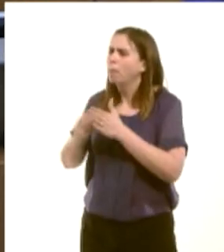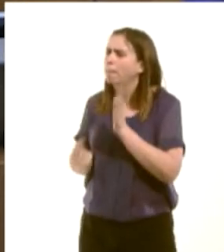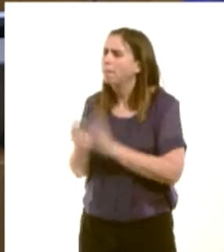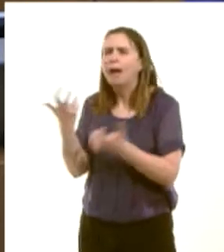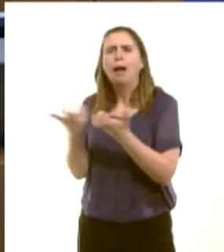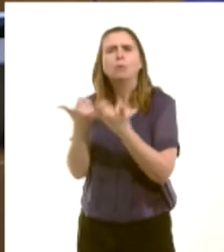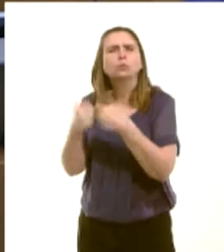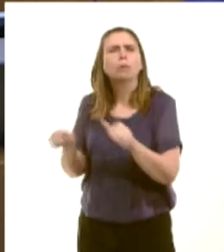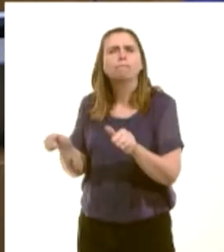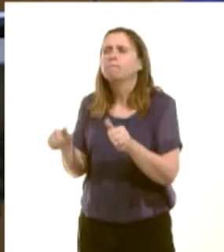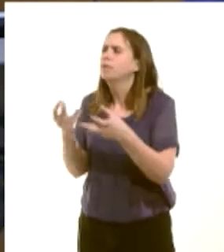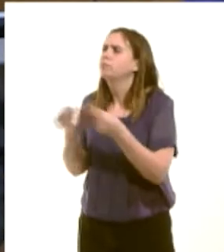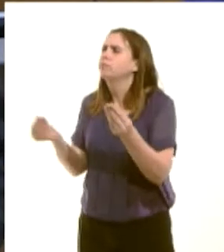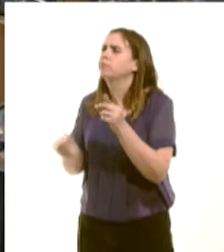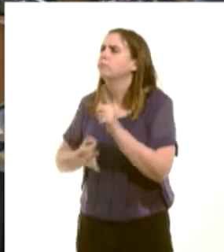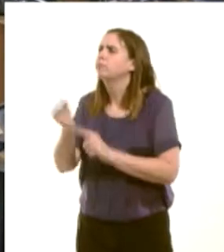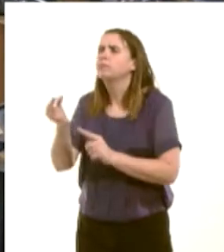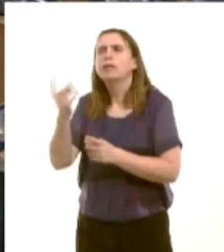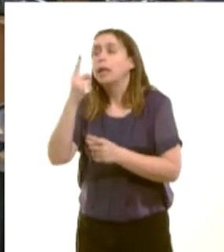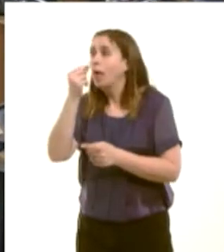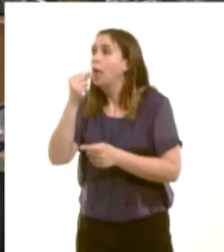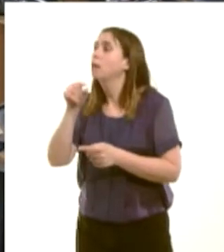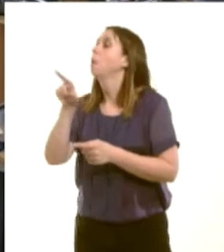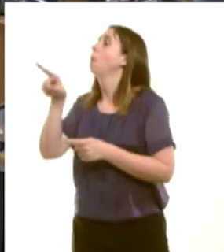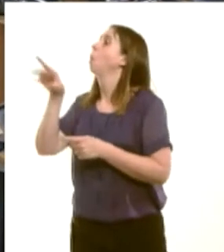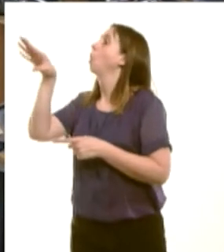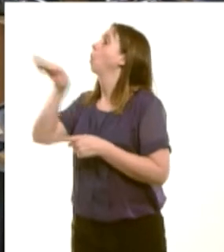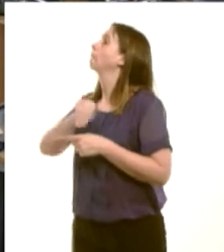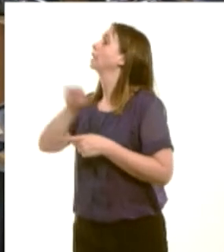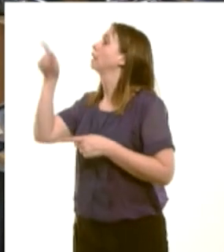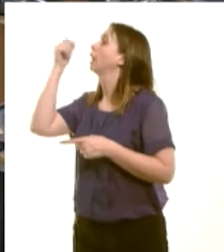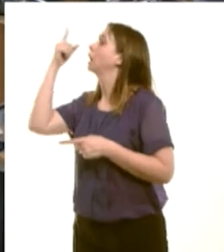Simon Thomas: Diolch, Prif Weinidog. Bues i yn y gynhadledd yna ac roeddwn yn canfod